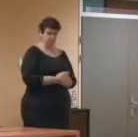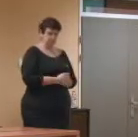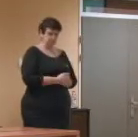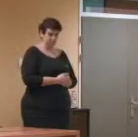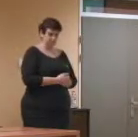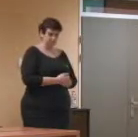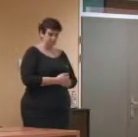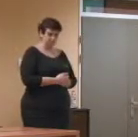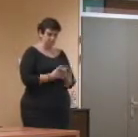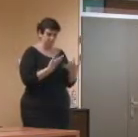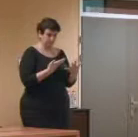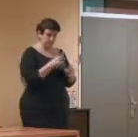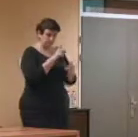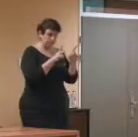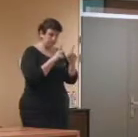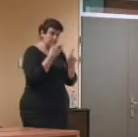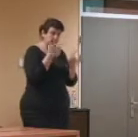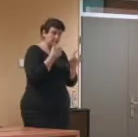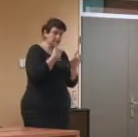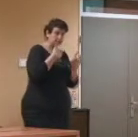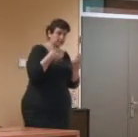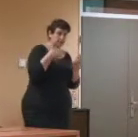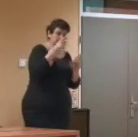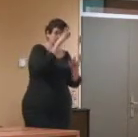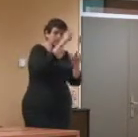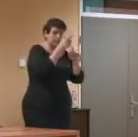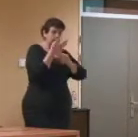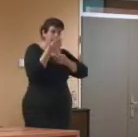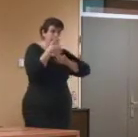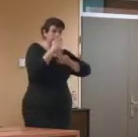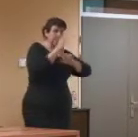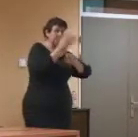El problema es cuando quieres decir que uno tiene presentación y dices que es un impresentable,